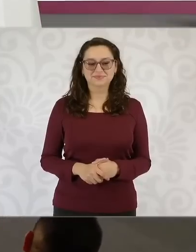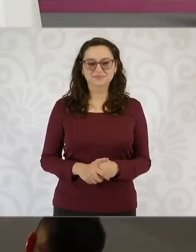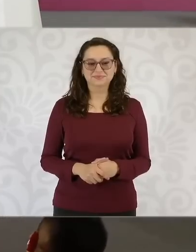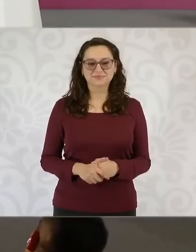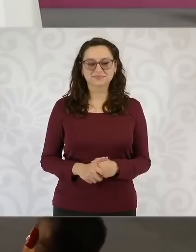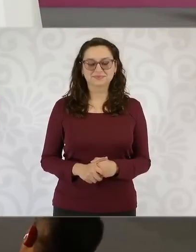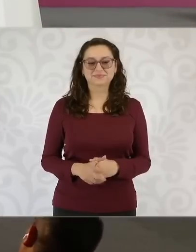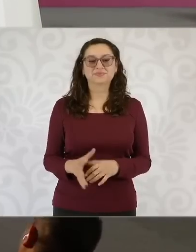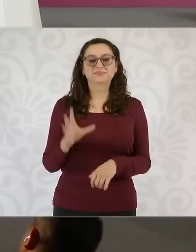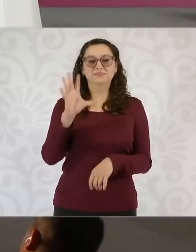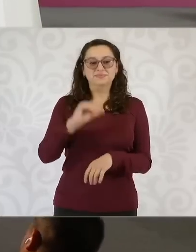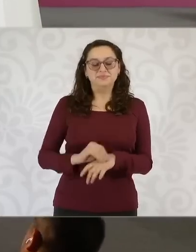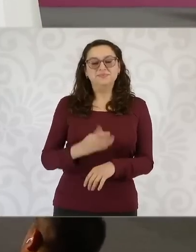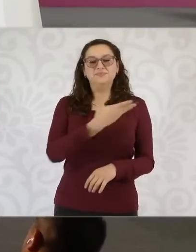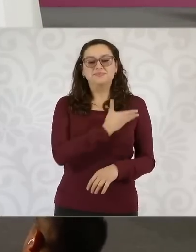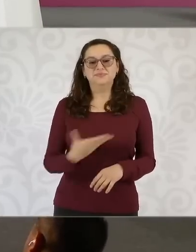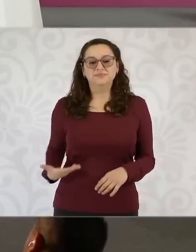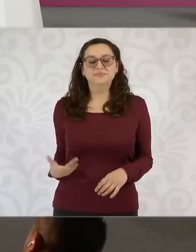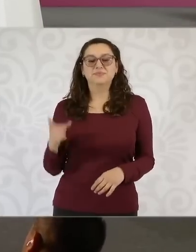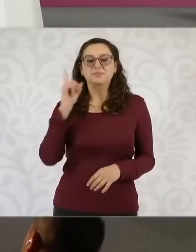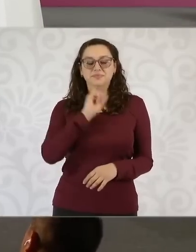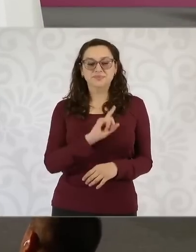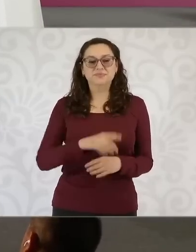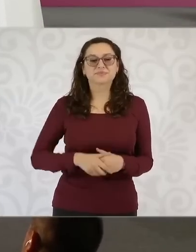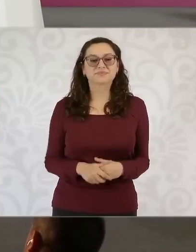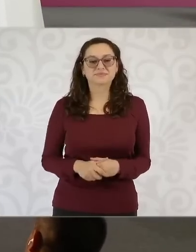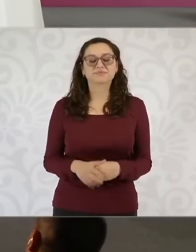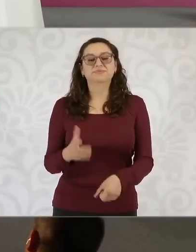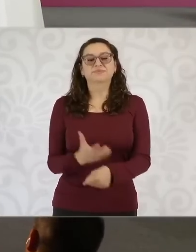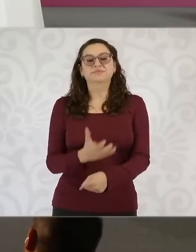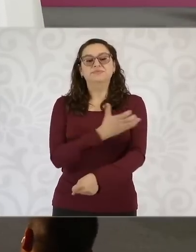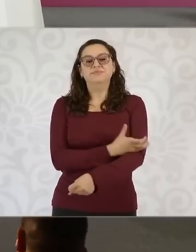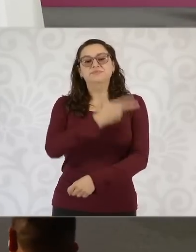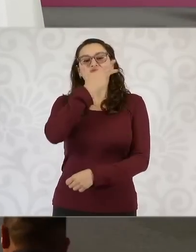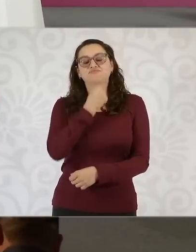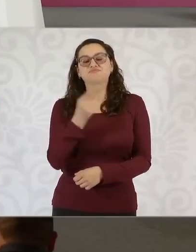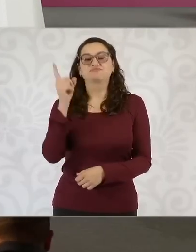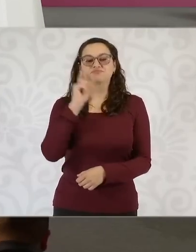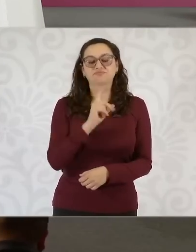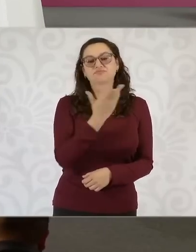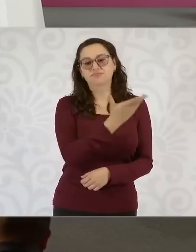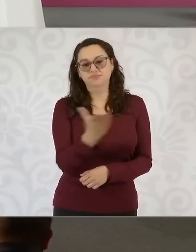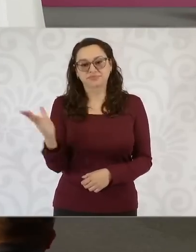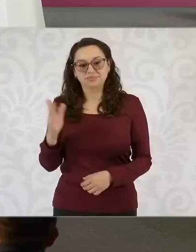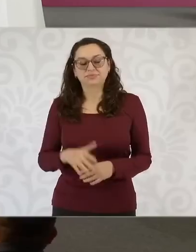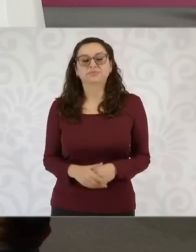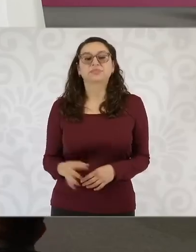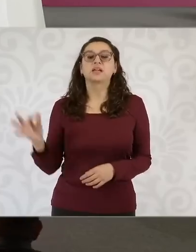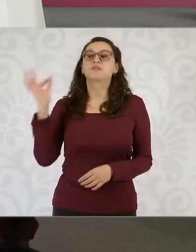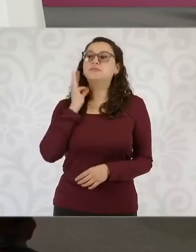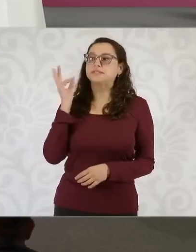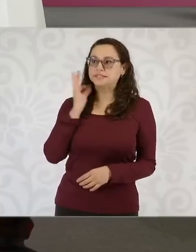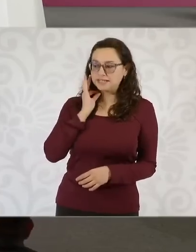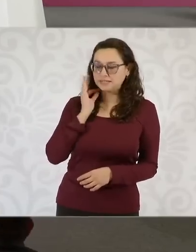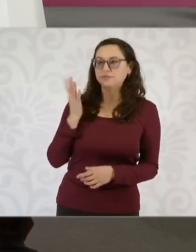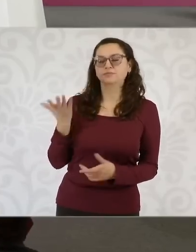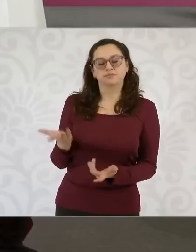su permiso señora presidenta compañeras compañeros señor fiscal general Buenos días a todas y a todos